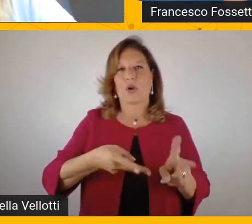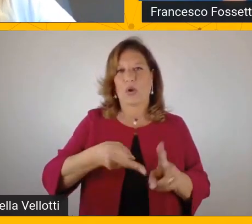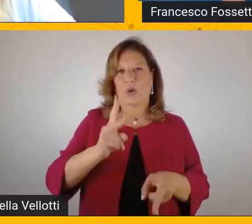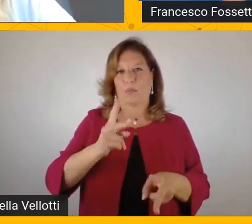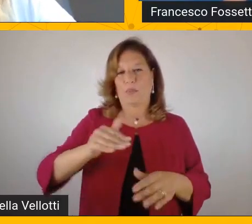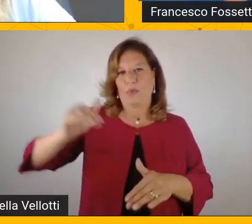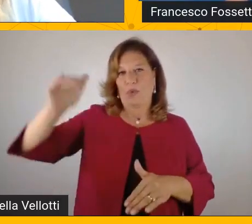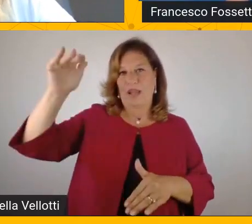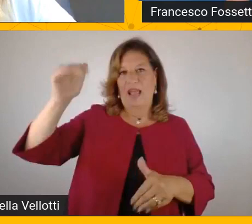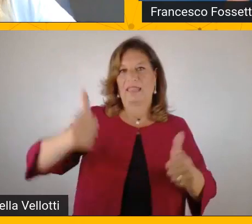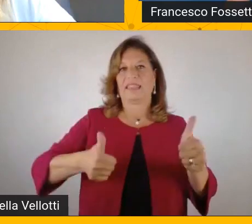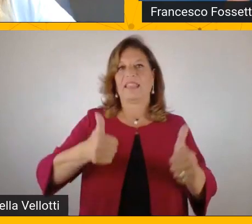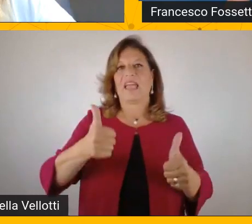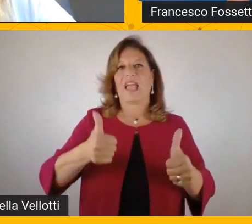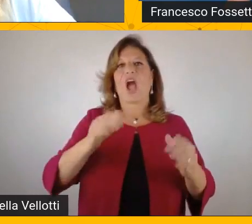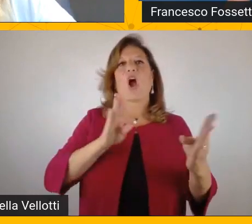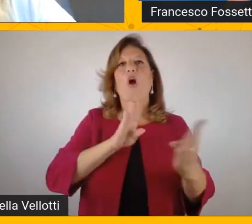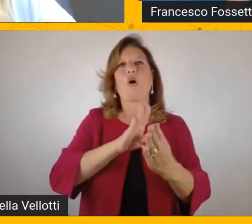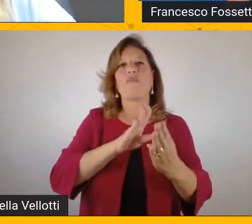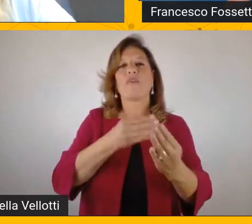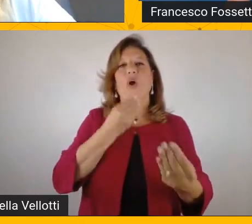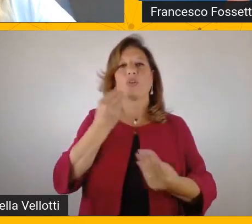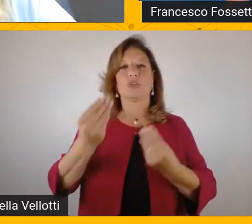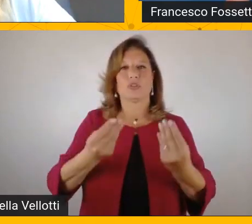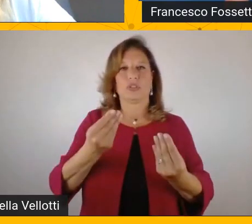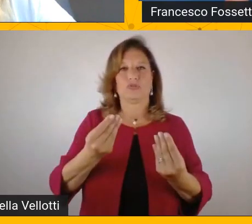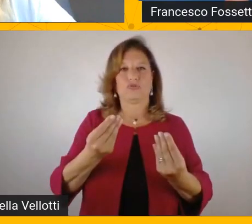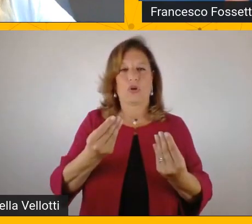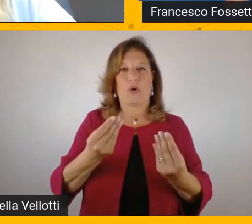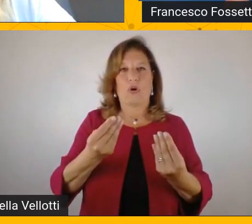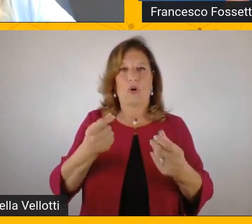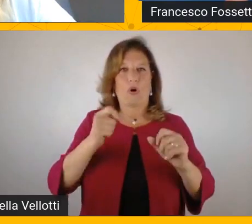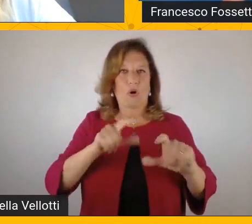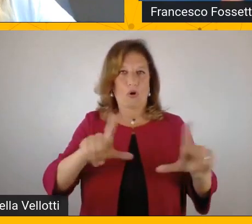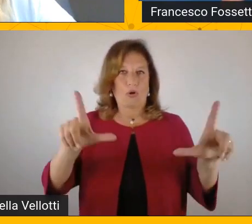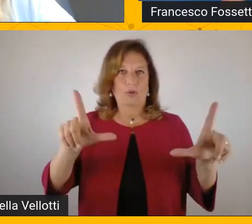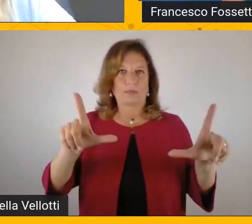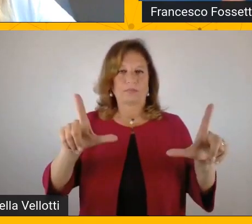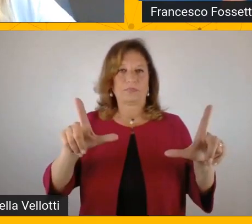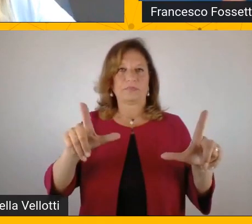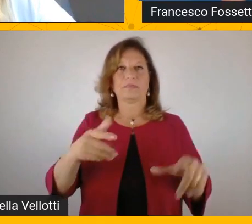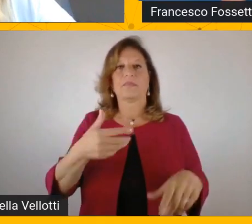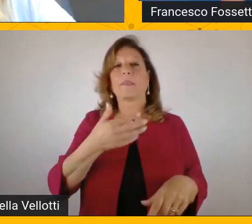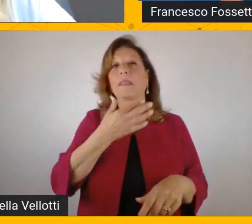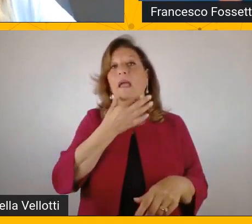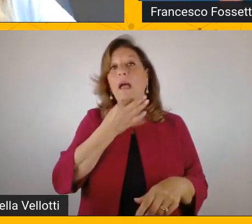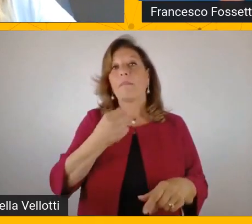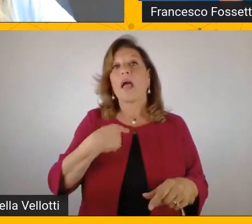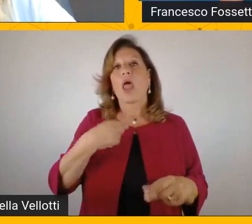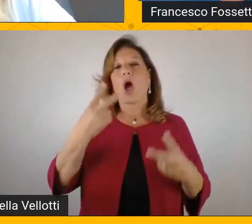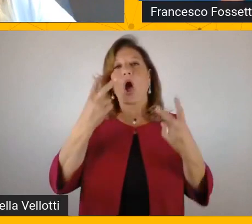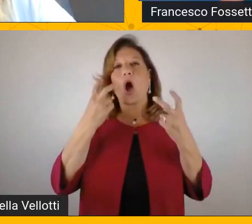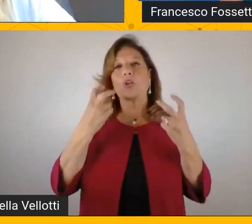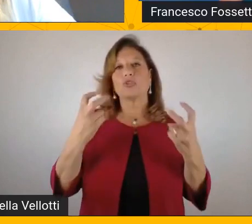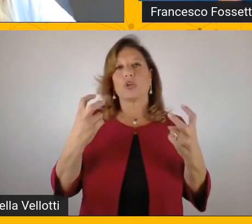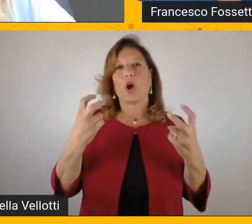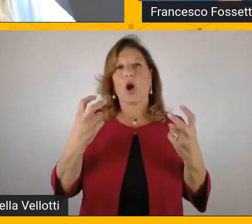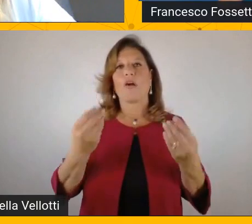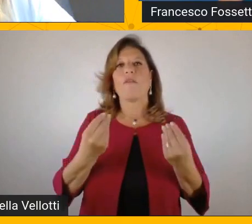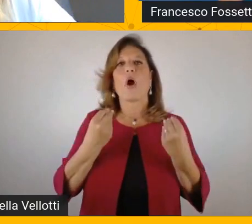spalle eh nei confronti del videogioco sarebbe bello invece